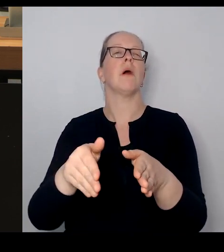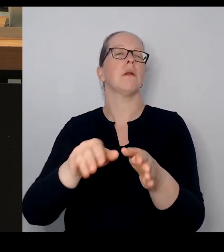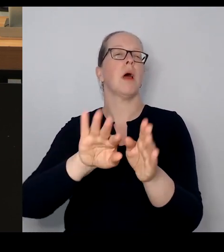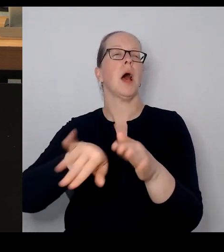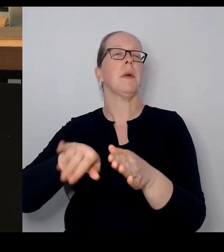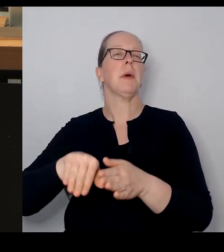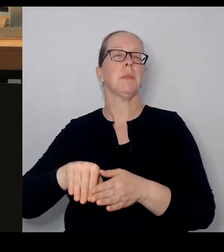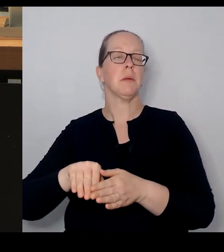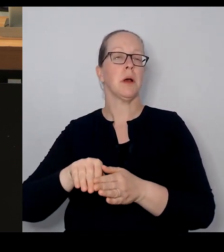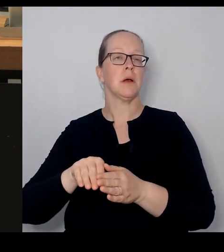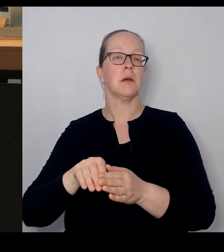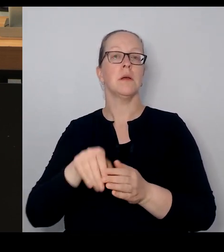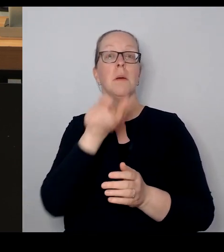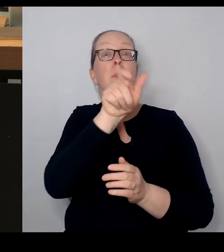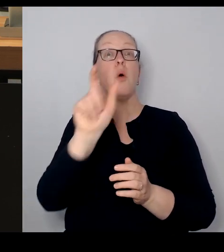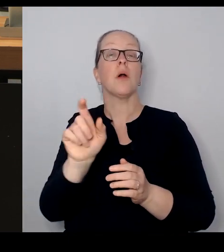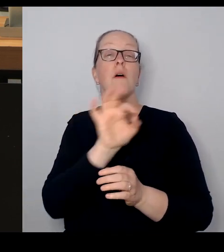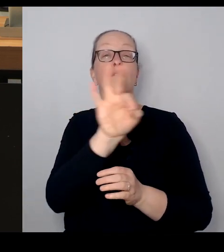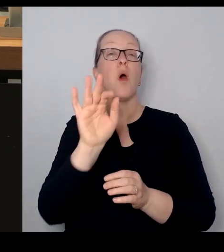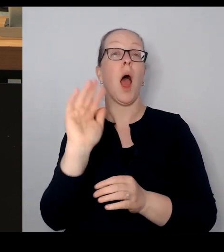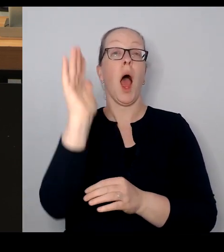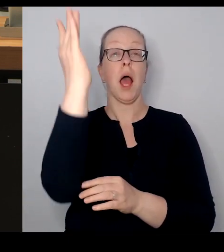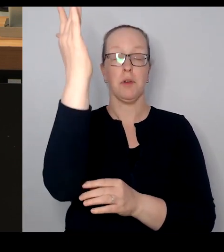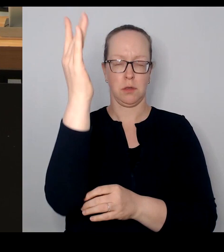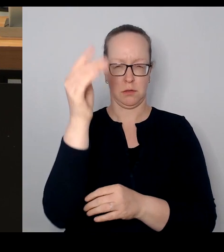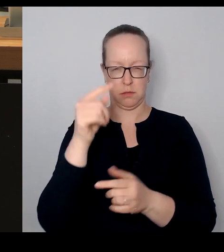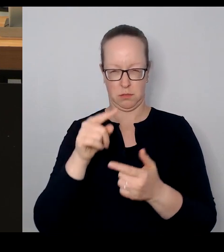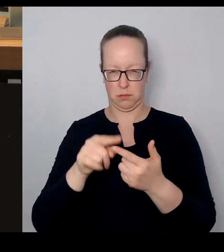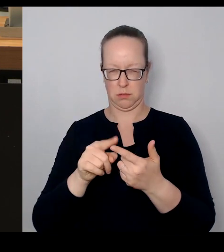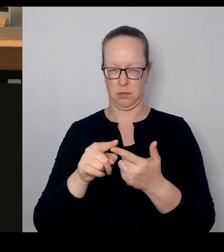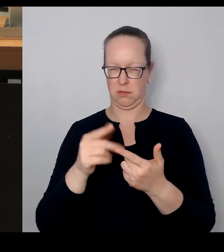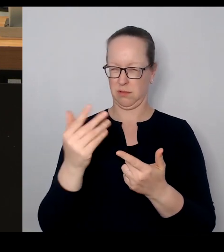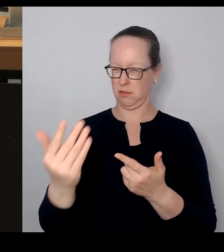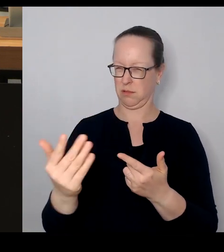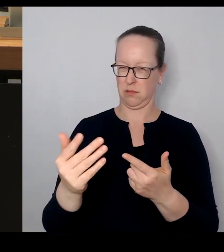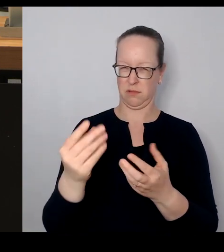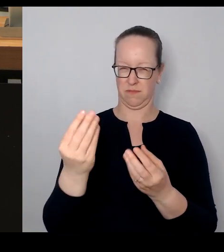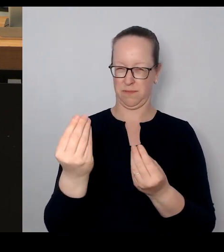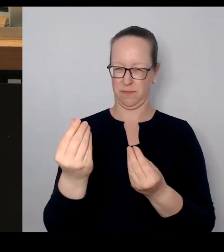Glaubwürdigkeit bei der Verkehrswende. Herr Kraft und auch gerichtet an die CDU Fraktion.